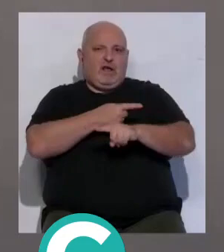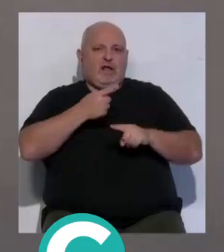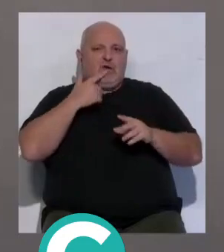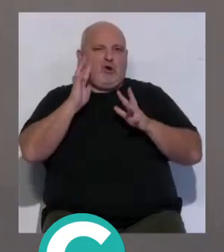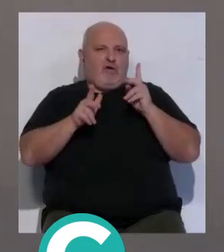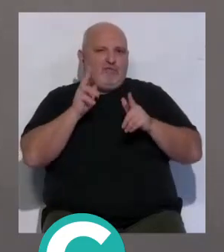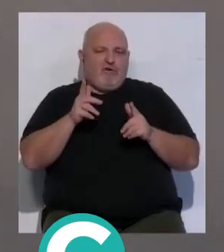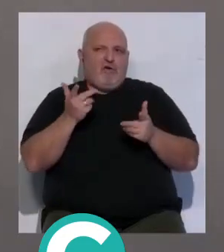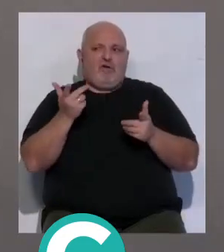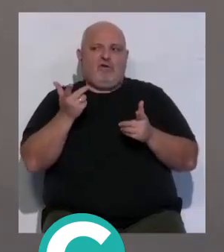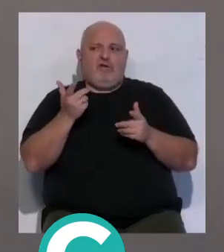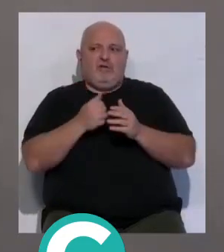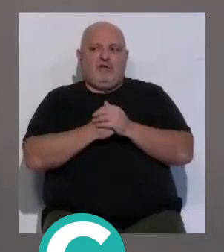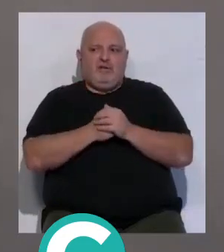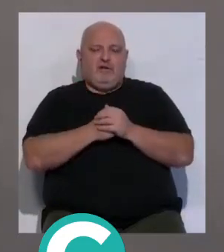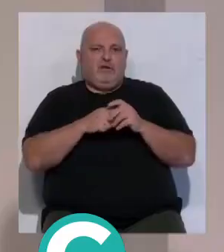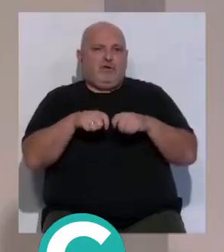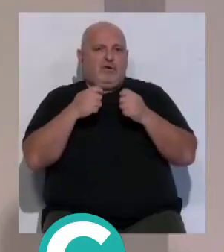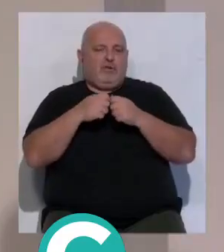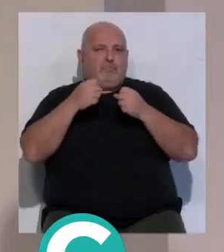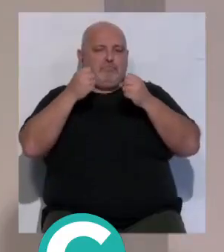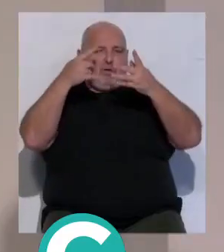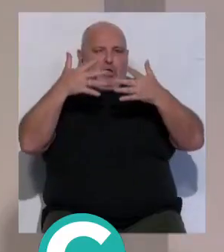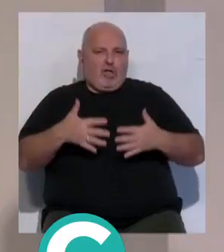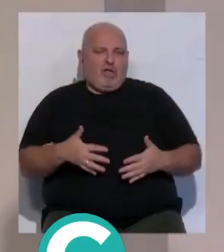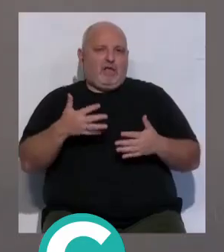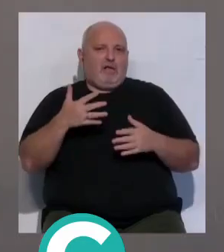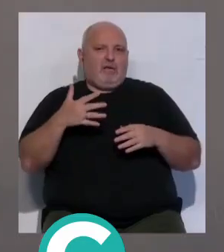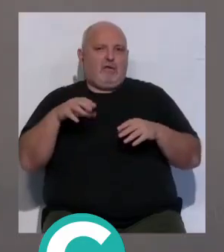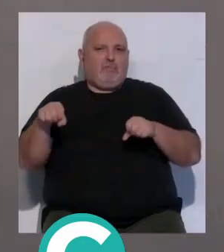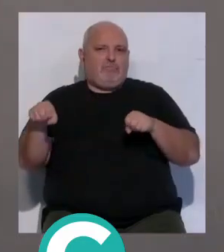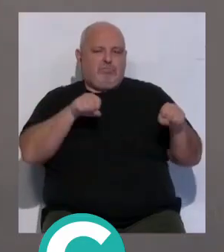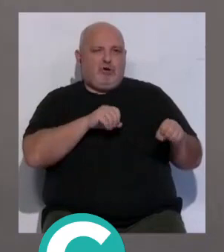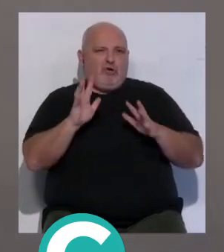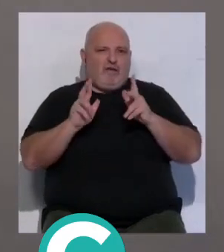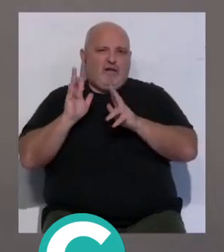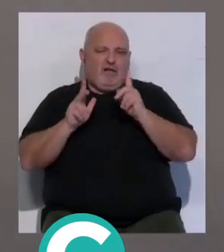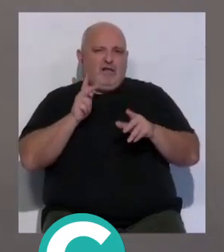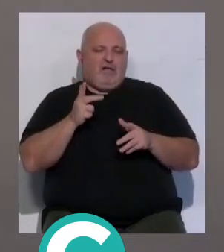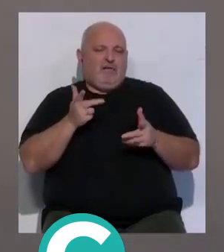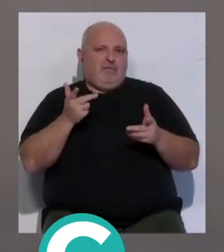robando rompiendo un escaparate para sacar una moto de dentro para robar grabándolo y con total